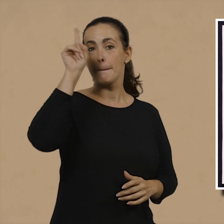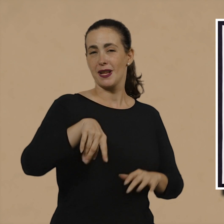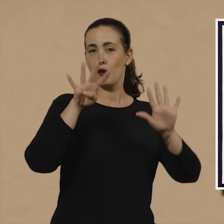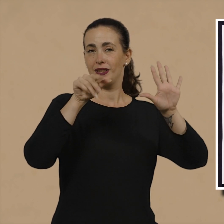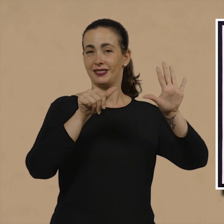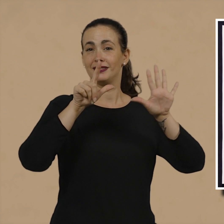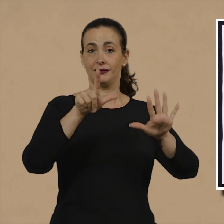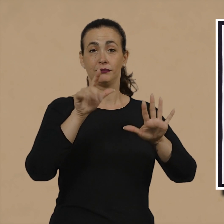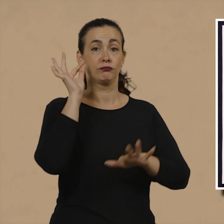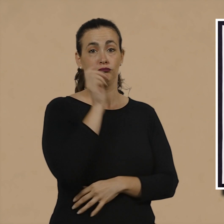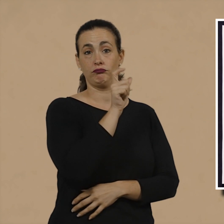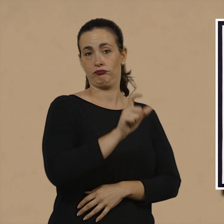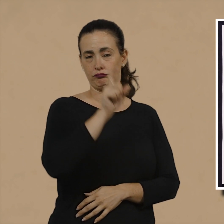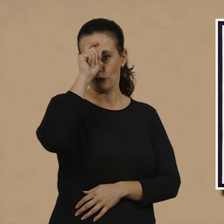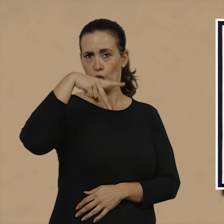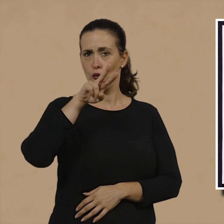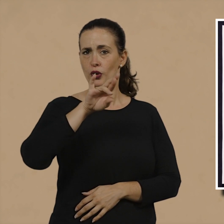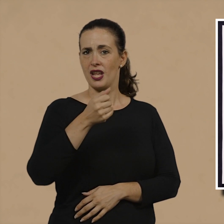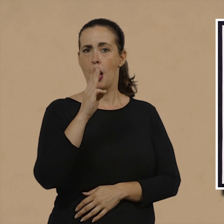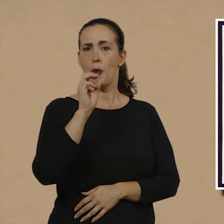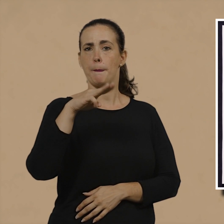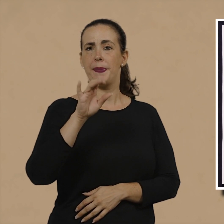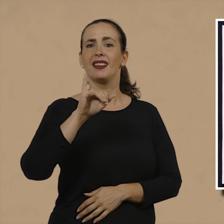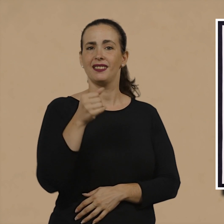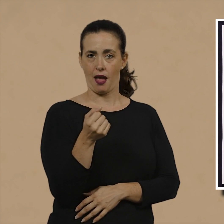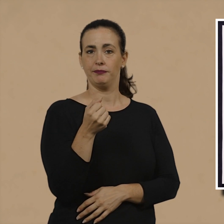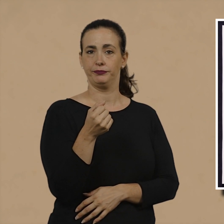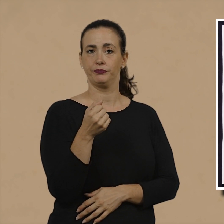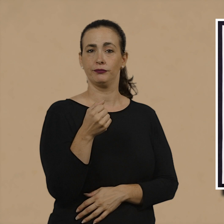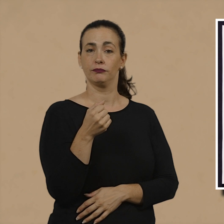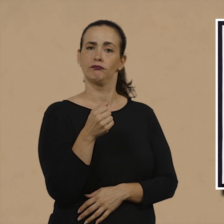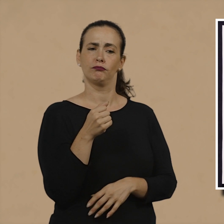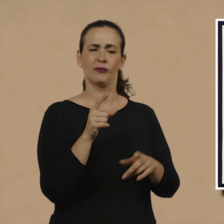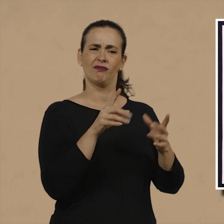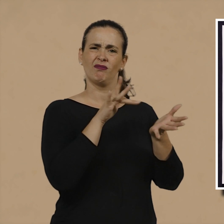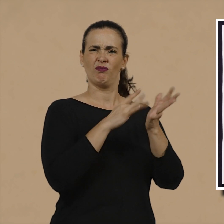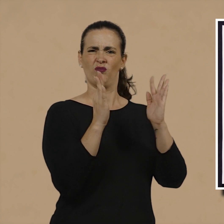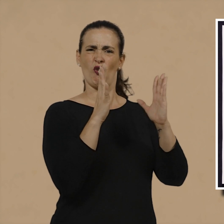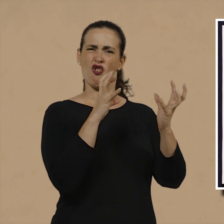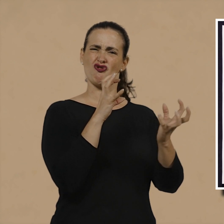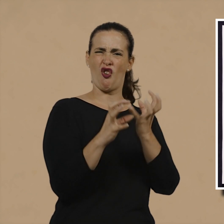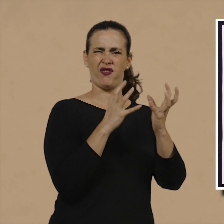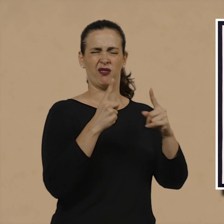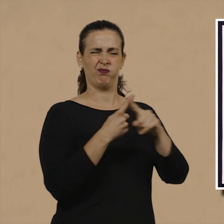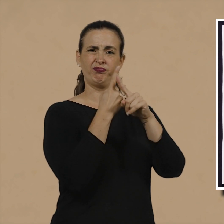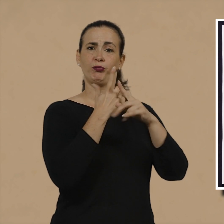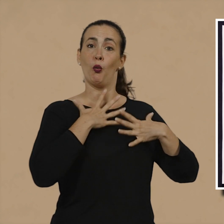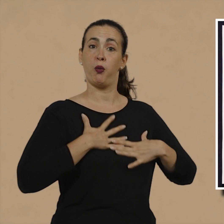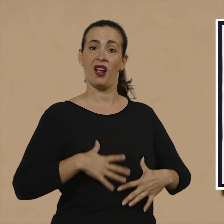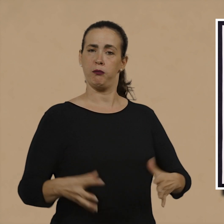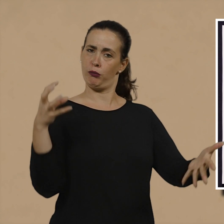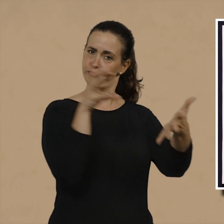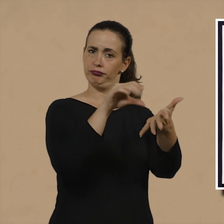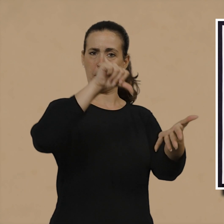El 1967 Núria Pompeia posa el cos al centre del conflicte.